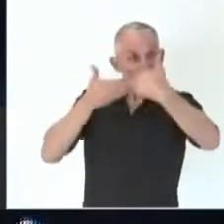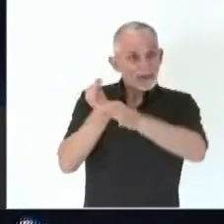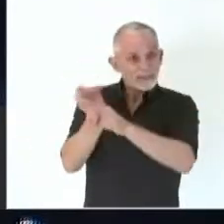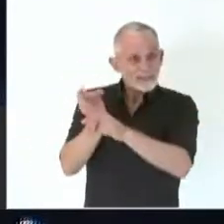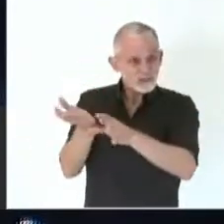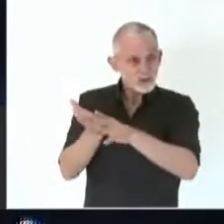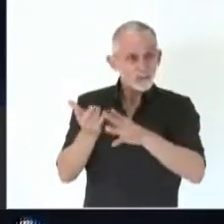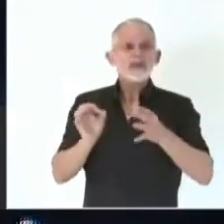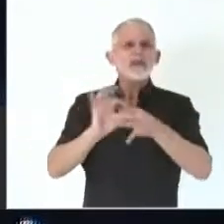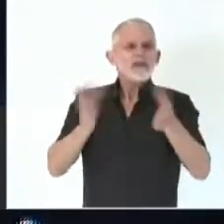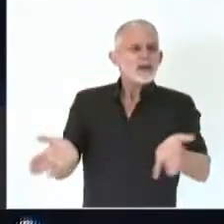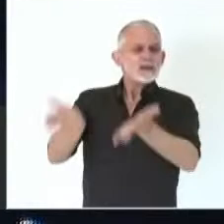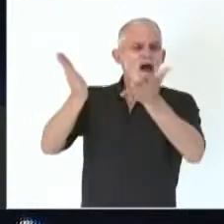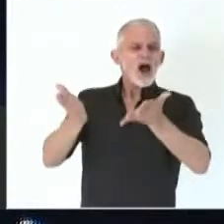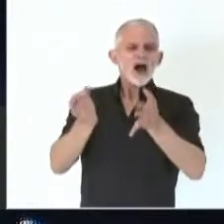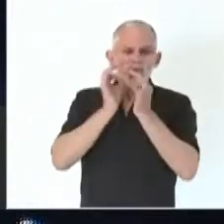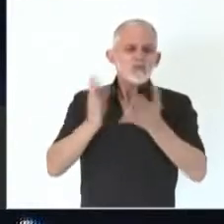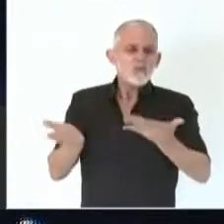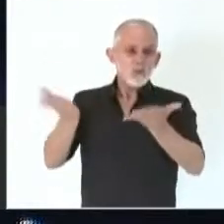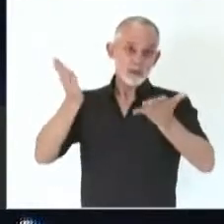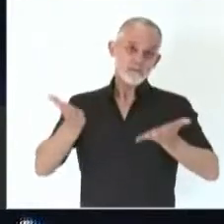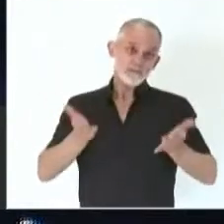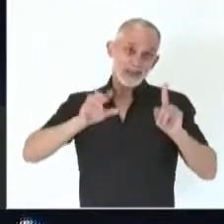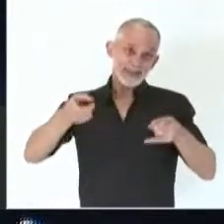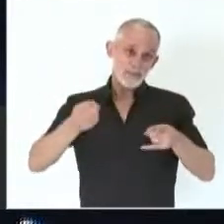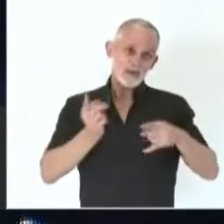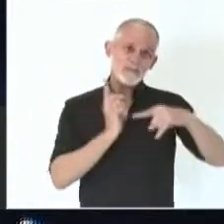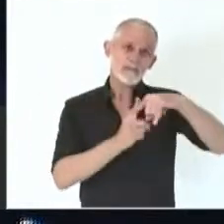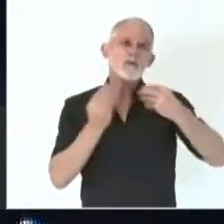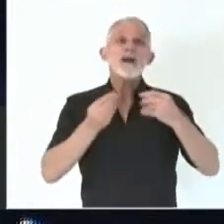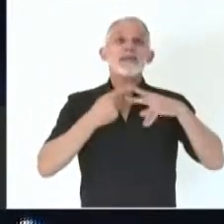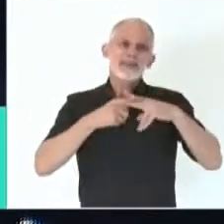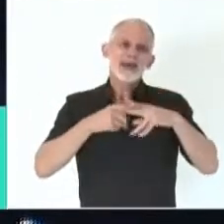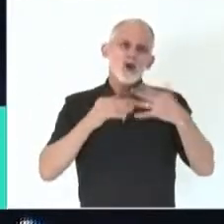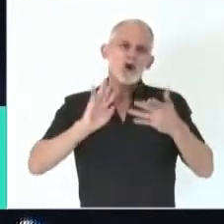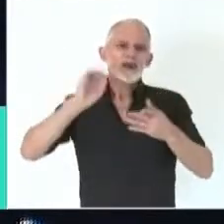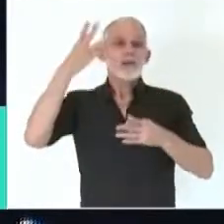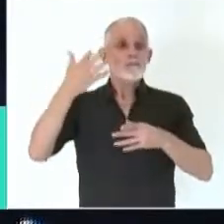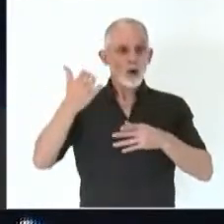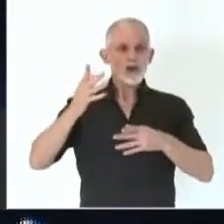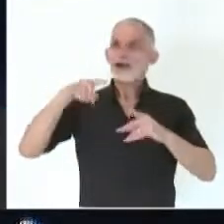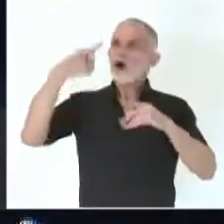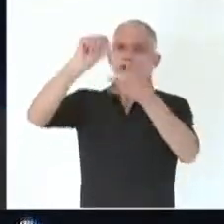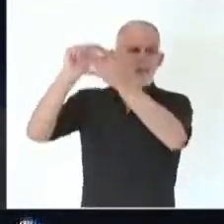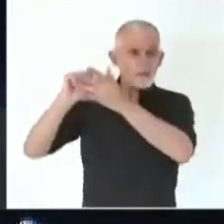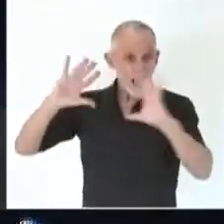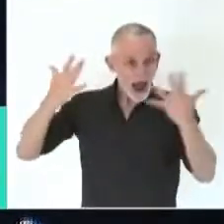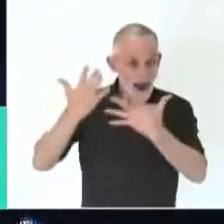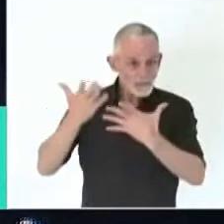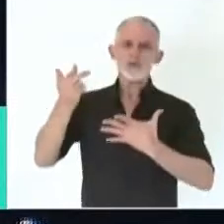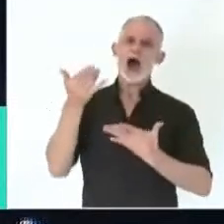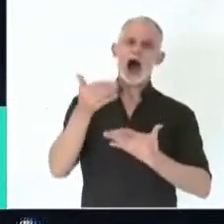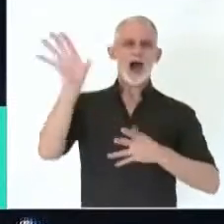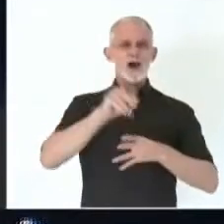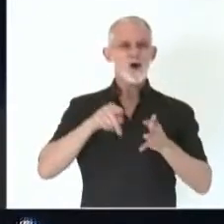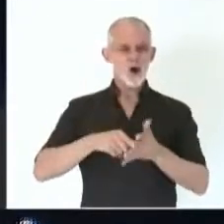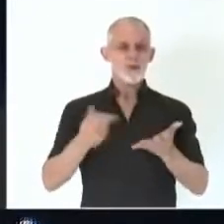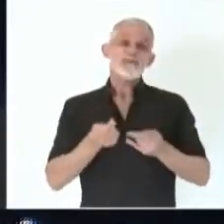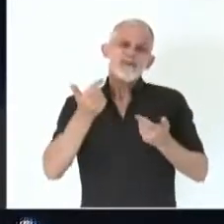ESTOY TAMBIéÉN A FAVOR DE OTRAS ARMAS NO LETALES QUE TAMBIéÉN HAY QUE INCORPORAR, SI ALGO HAY